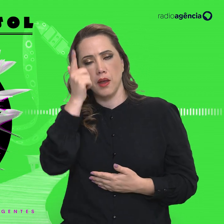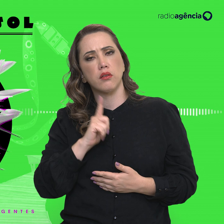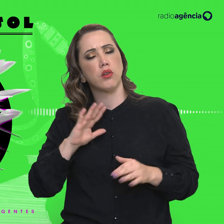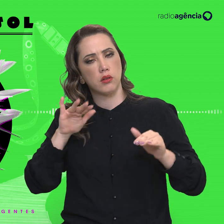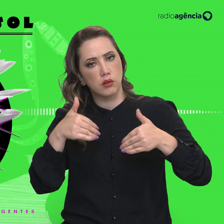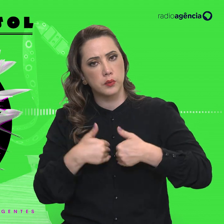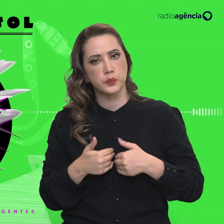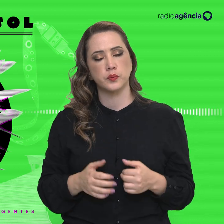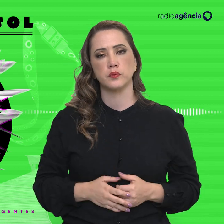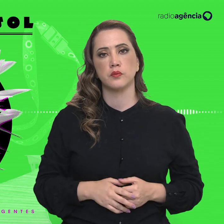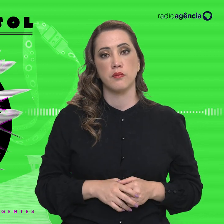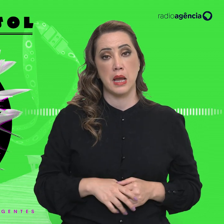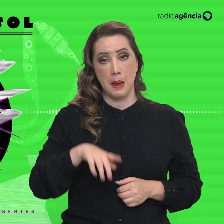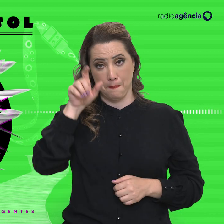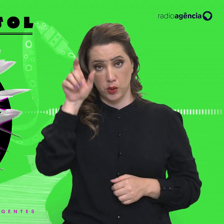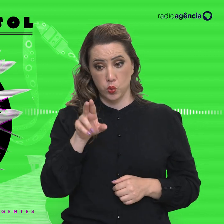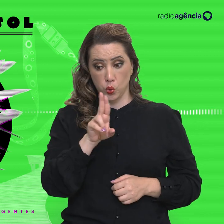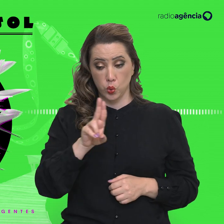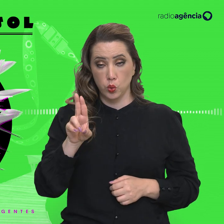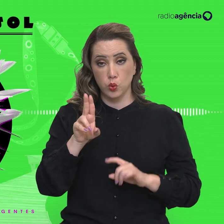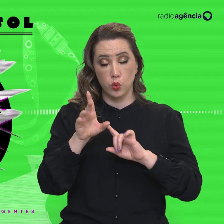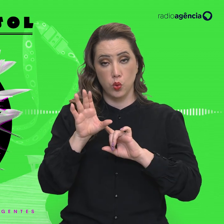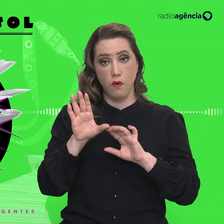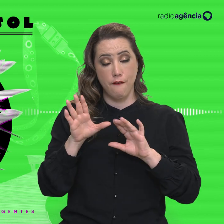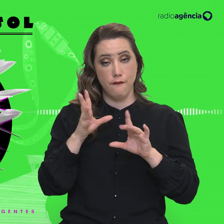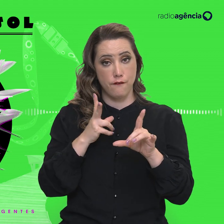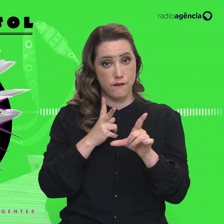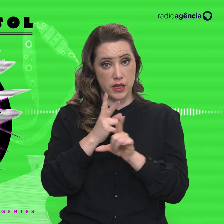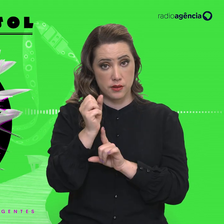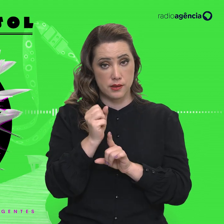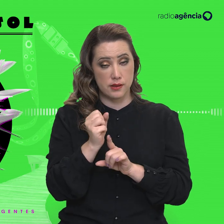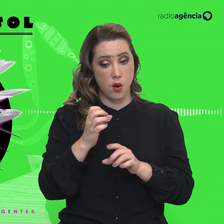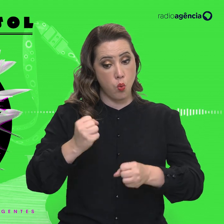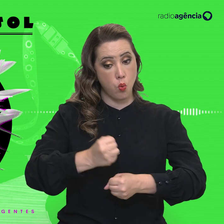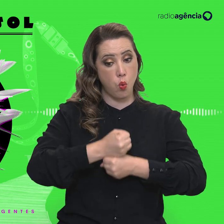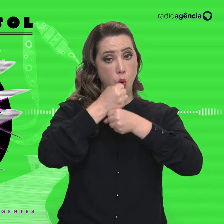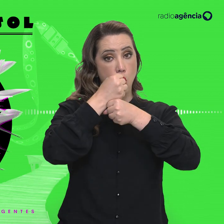[Leyberson] Ganhador de quatro Oscars de melhor ator, e duas vezes de melhor ator coadjuvante,